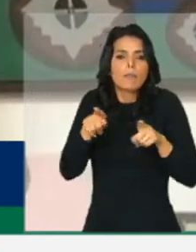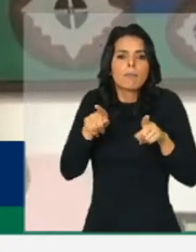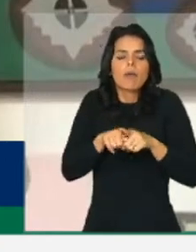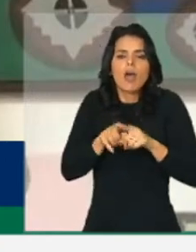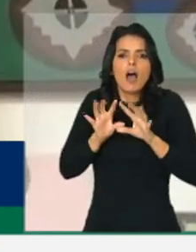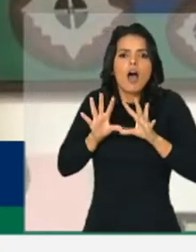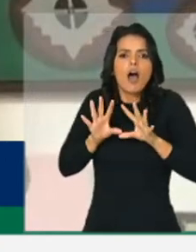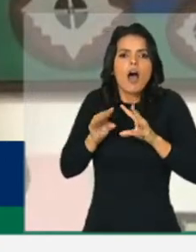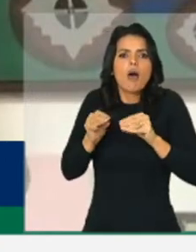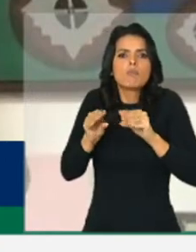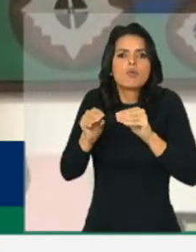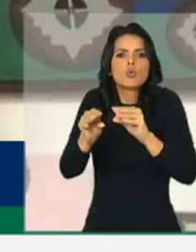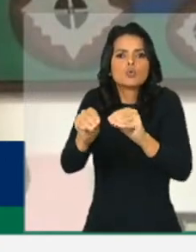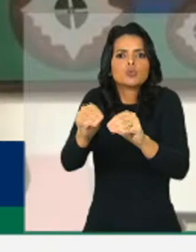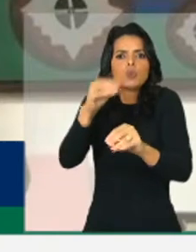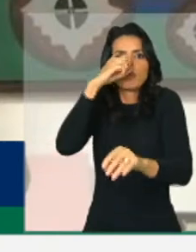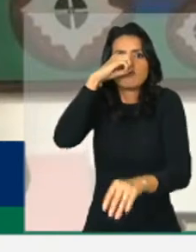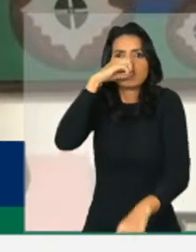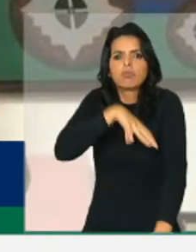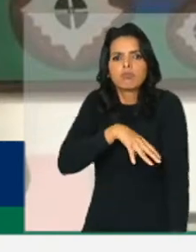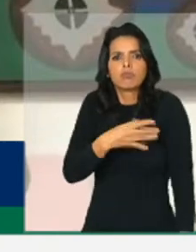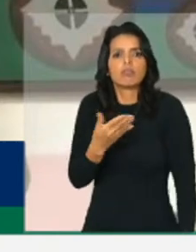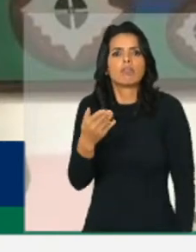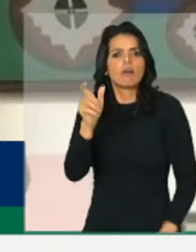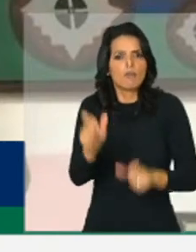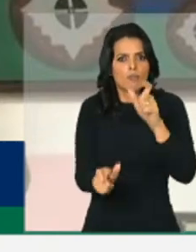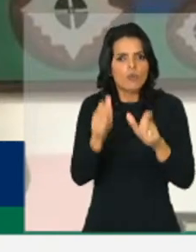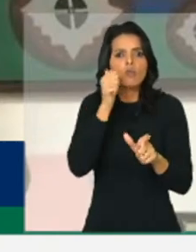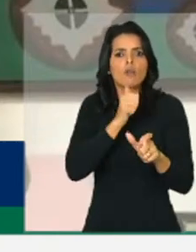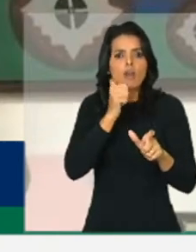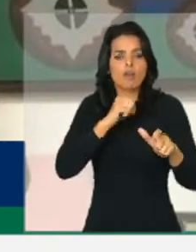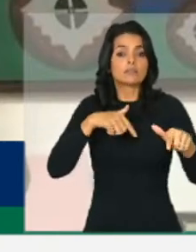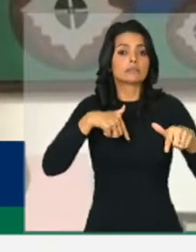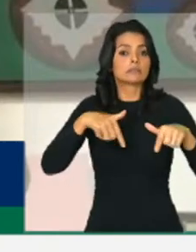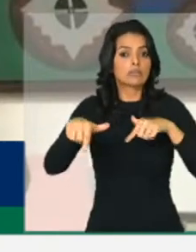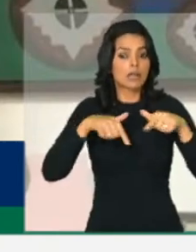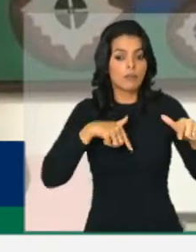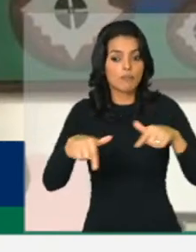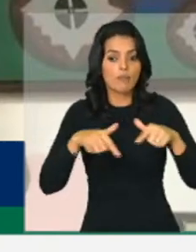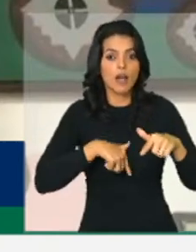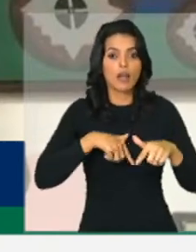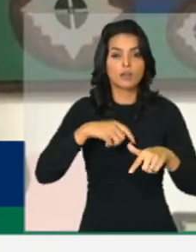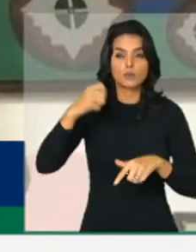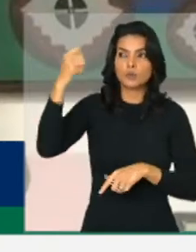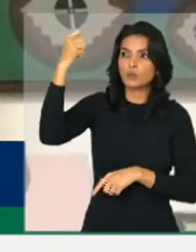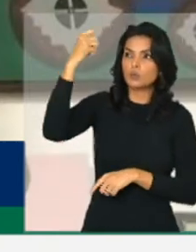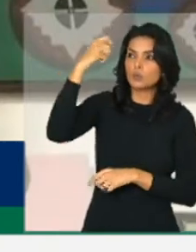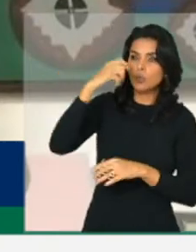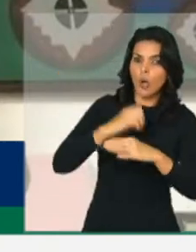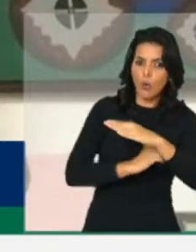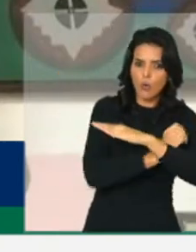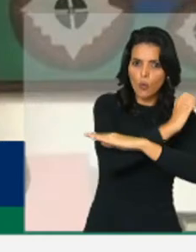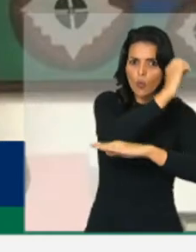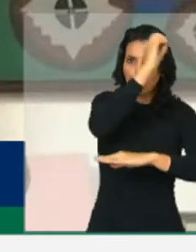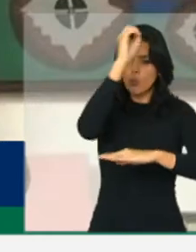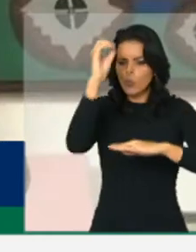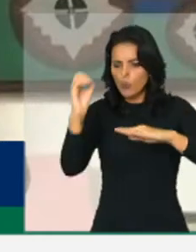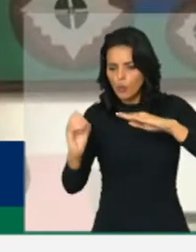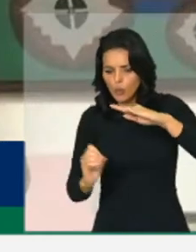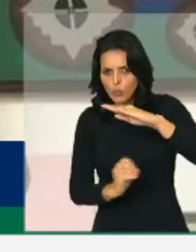EM UM EMPREGO DO QUAL NÃO SABE NEM O NÚMERO NEM A RUA EM QUE ESTÁ TRABALHANDO... PORQUE... ELAS VIVEM